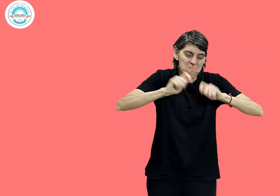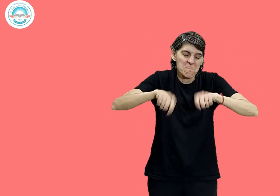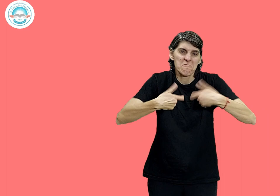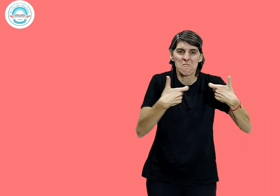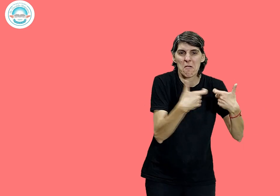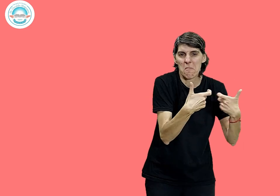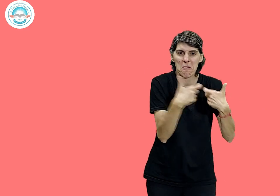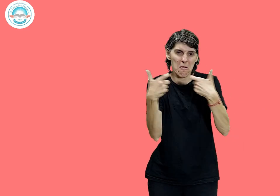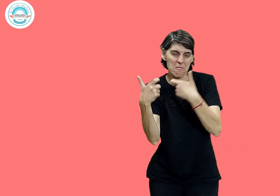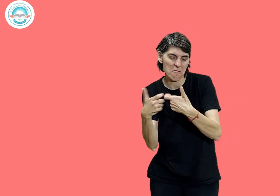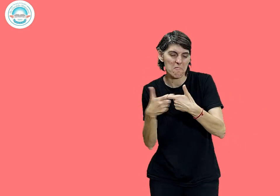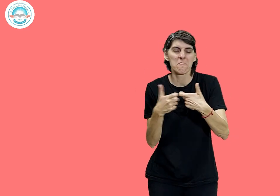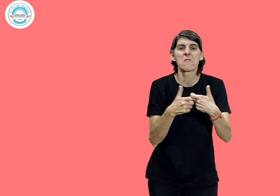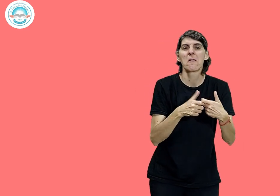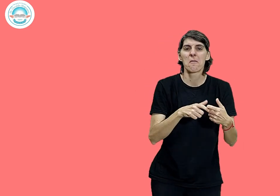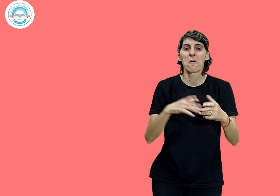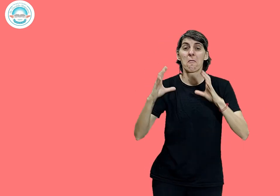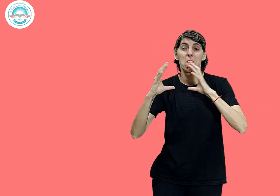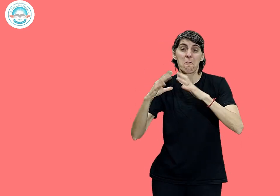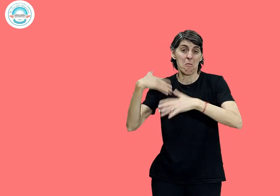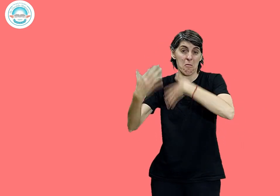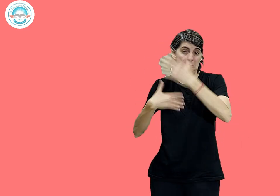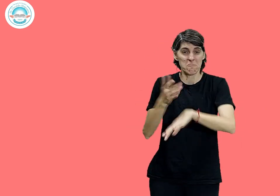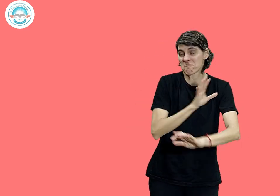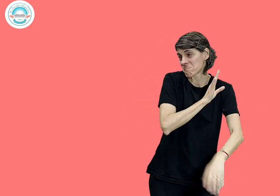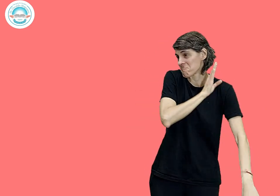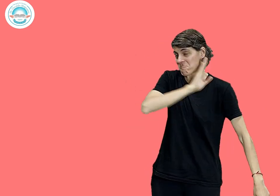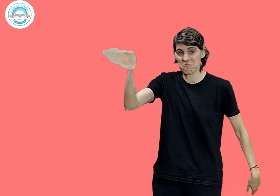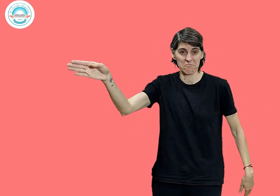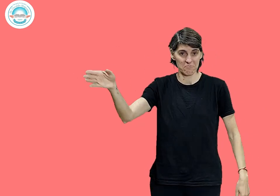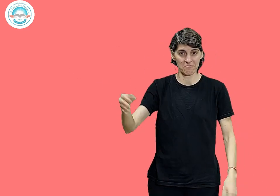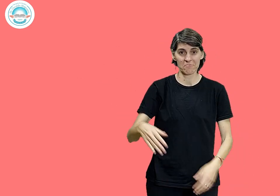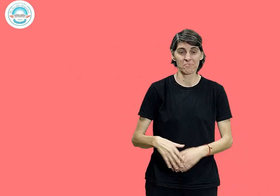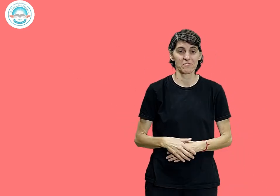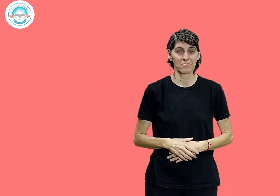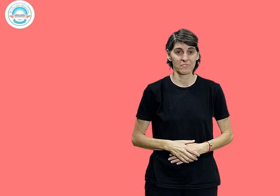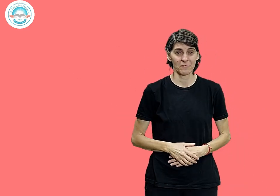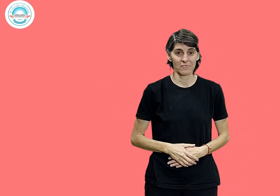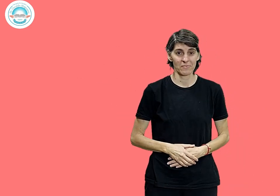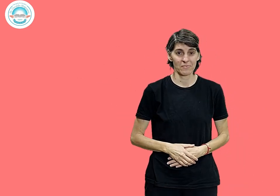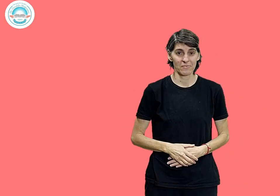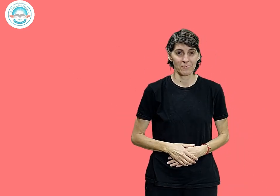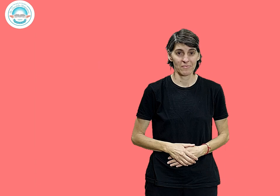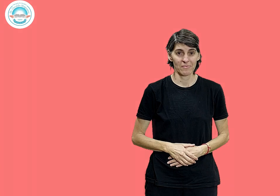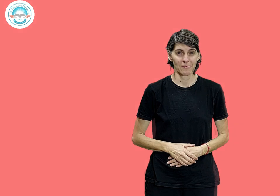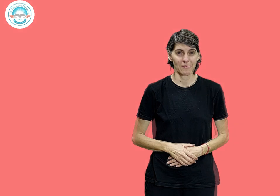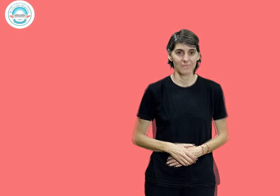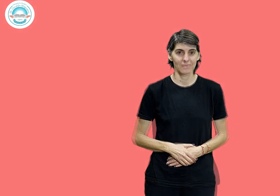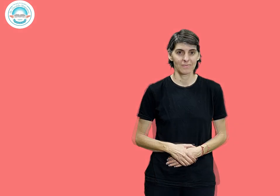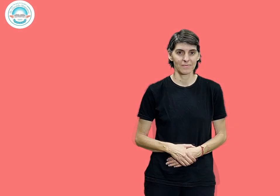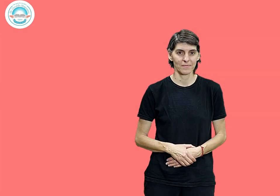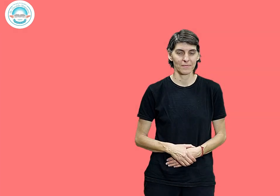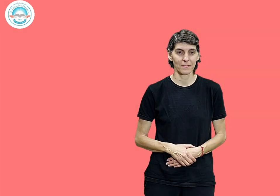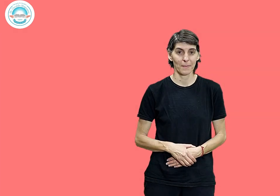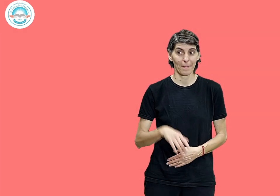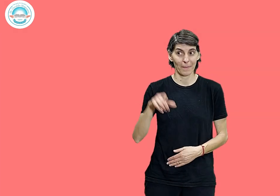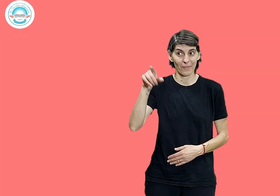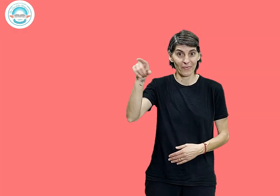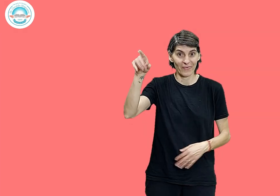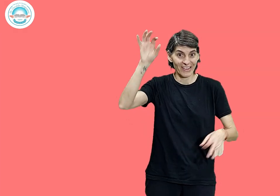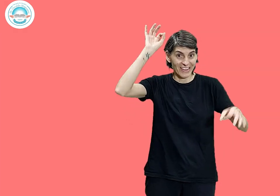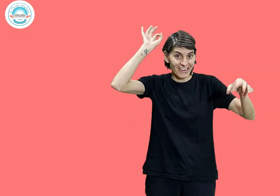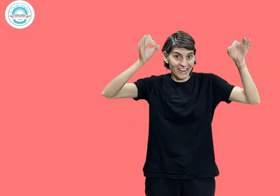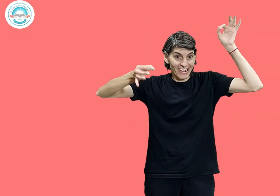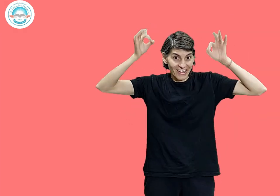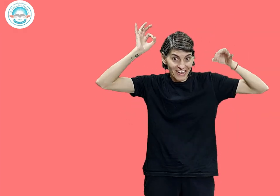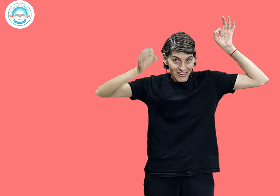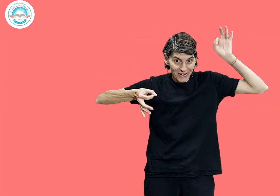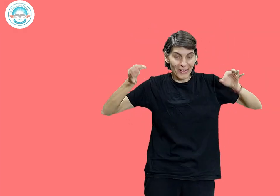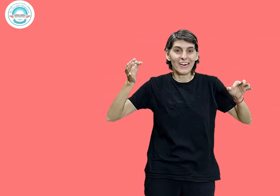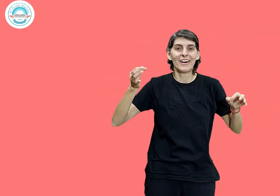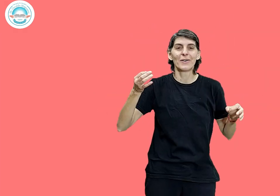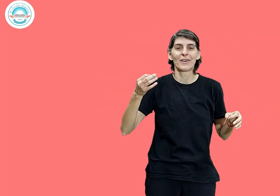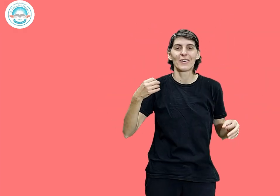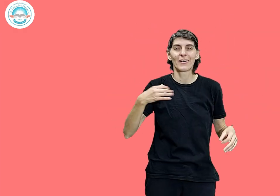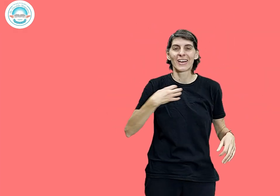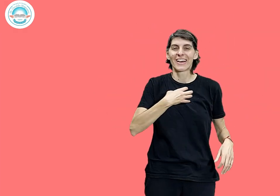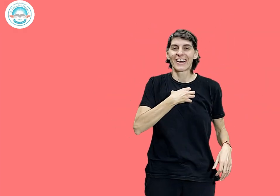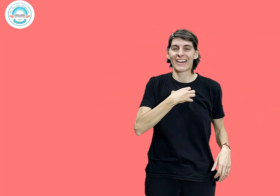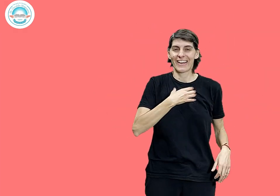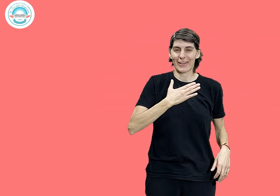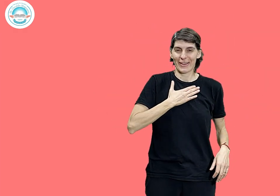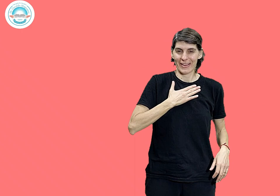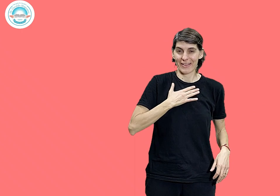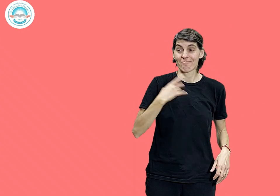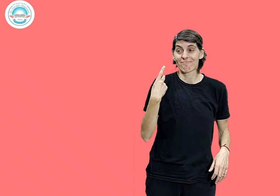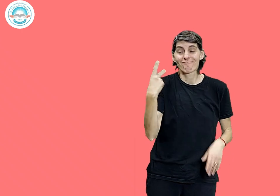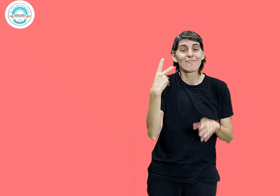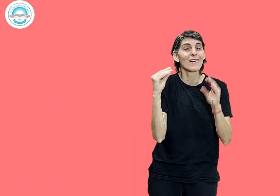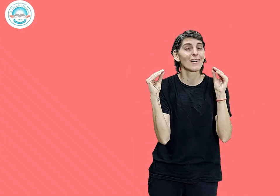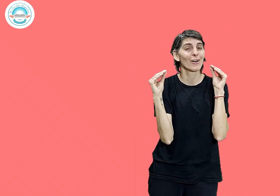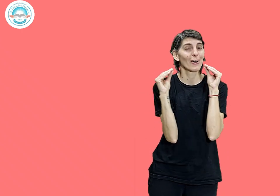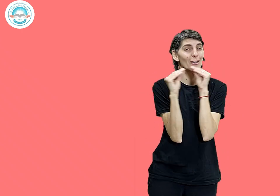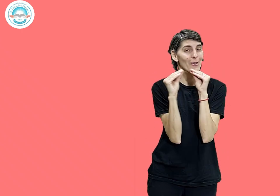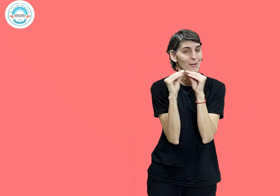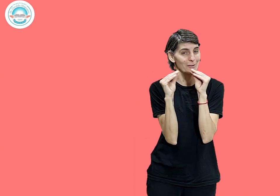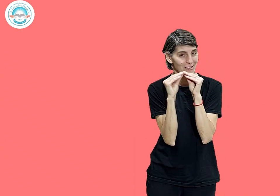Pero a él no le importó demasiado, se puso las zapatillas sin medias y se fue a jugar al fútbol.